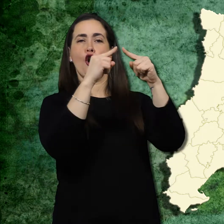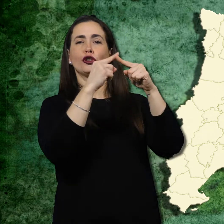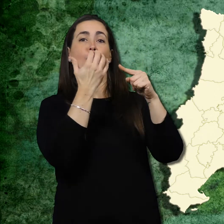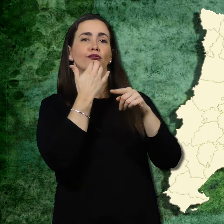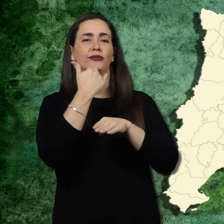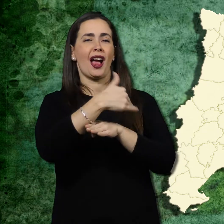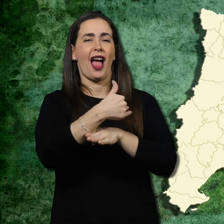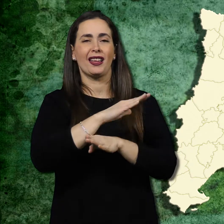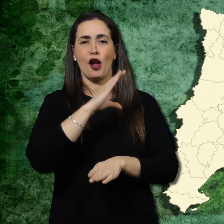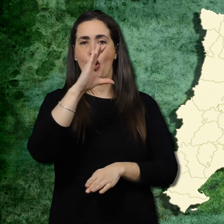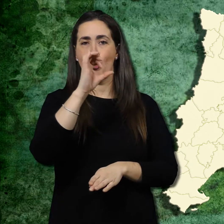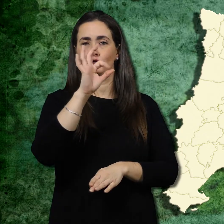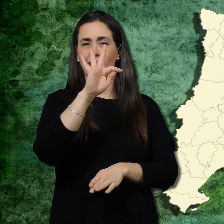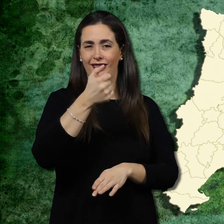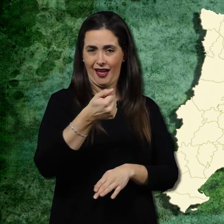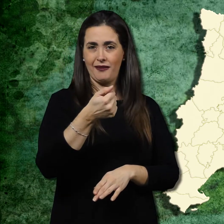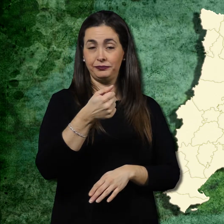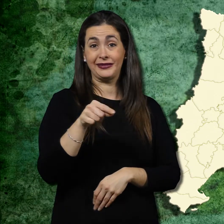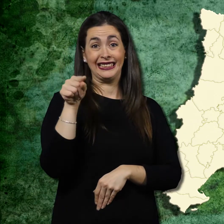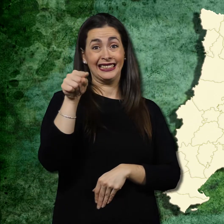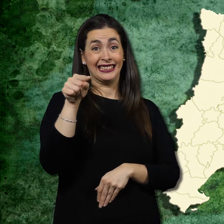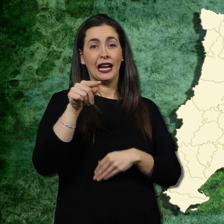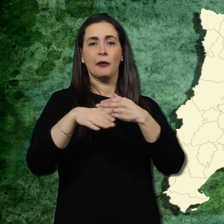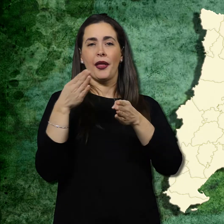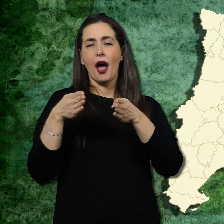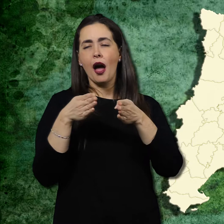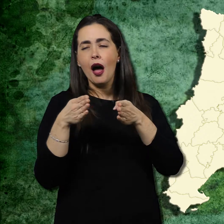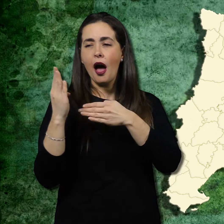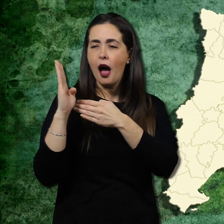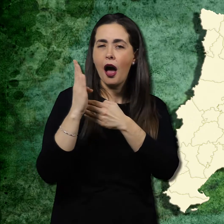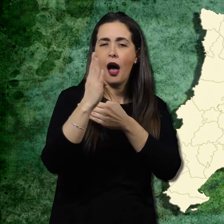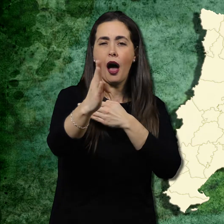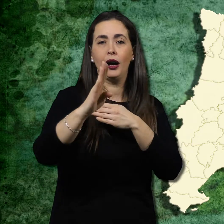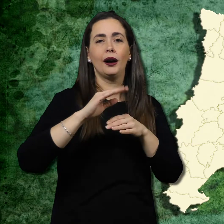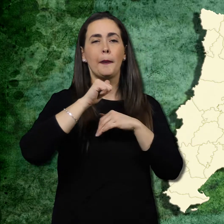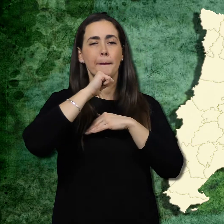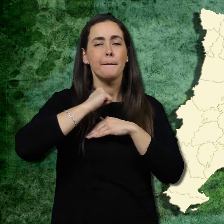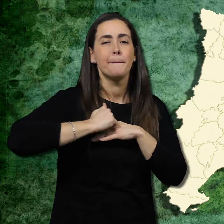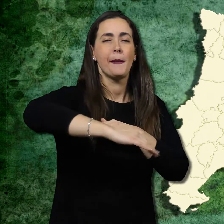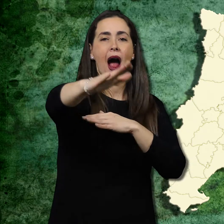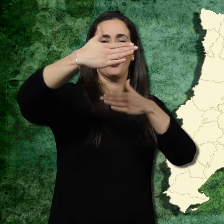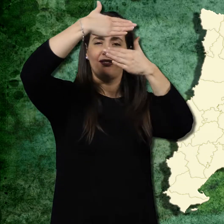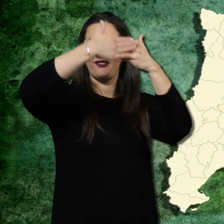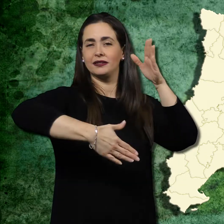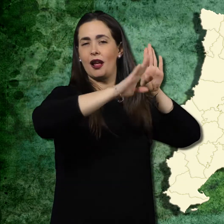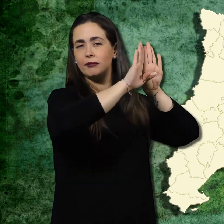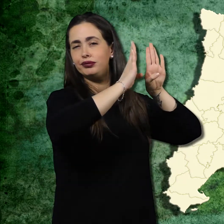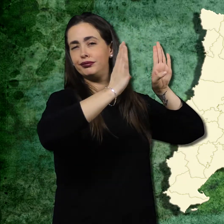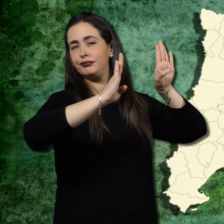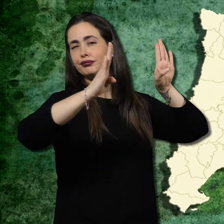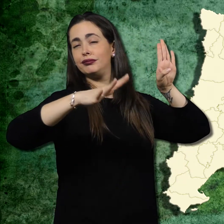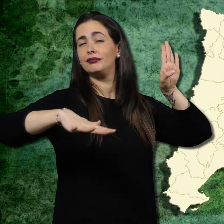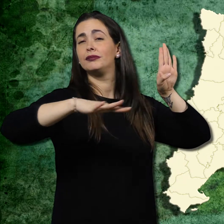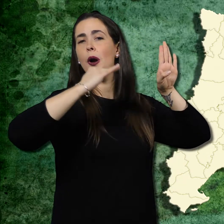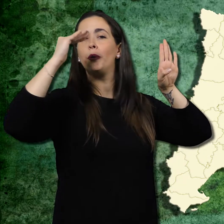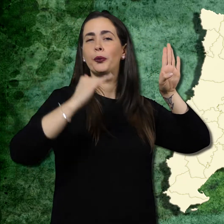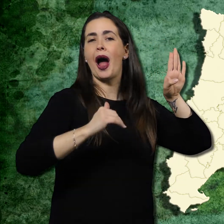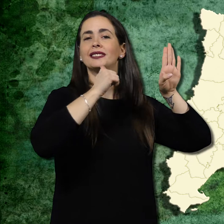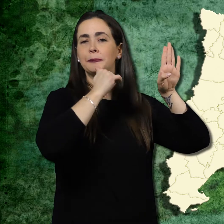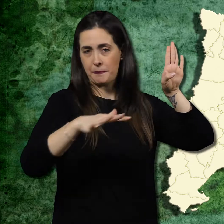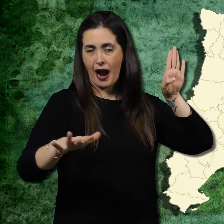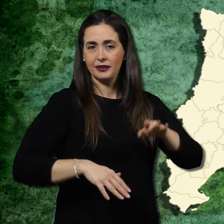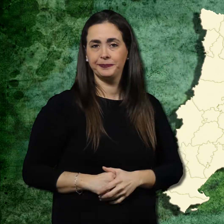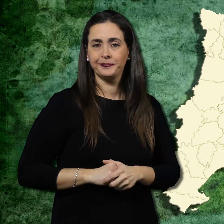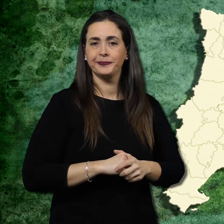com el carrer de la Costa, que ens obren camí cap a la façana marítima, el Baix a Mar,